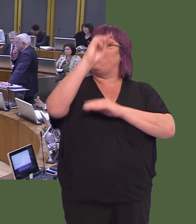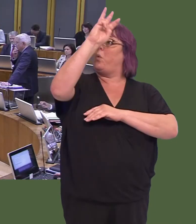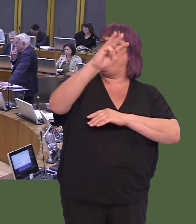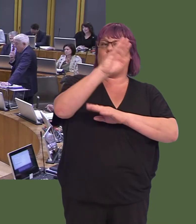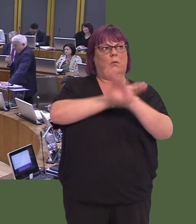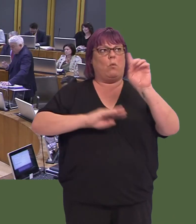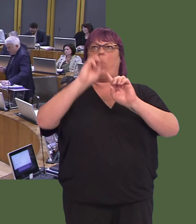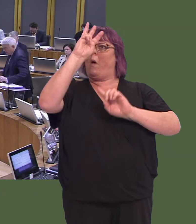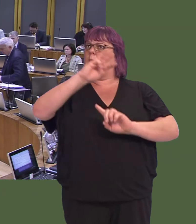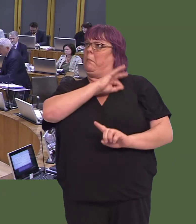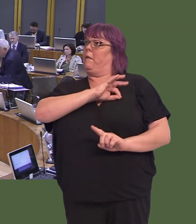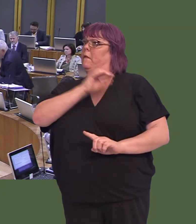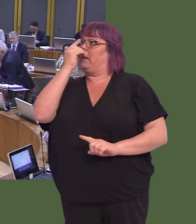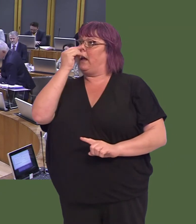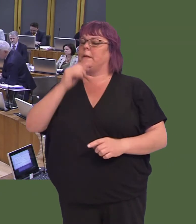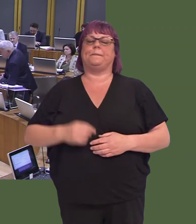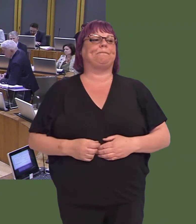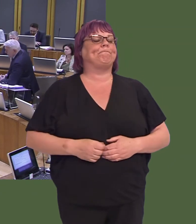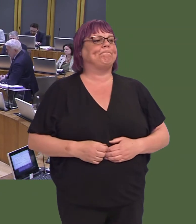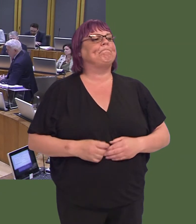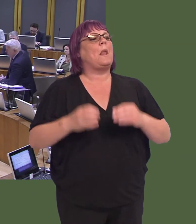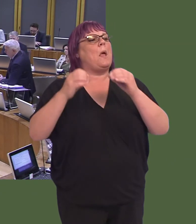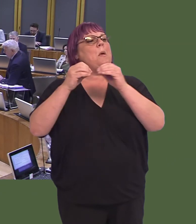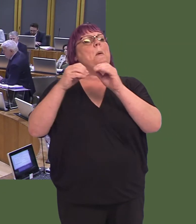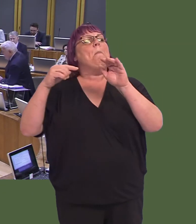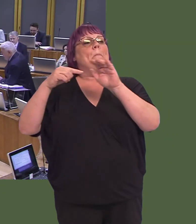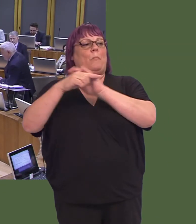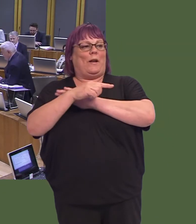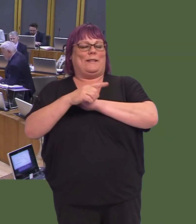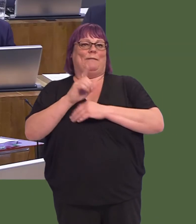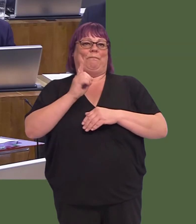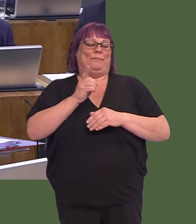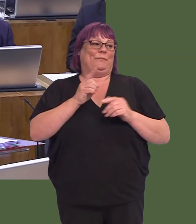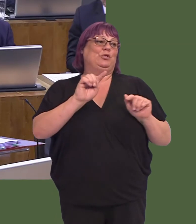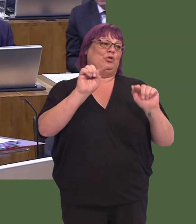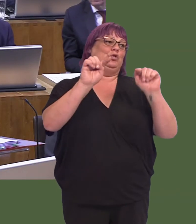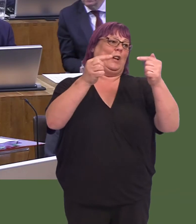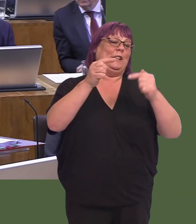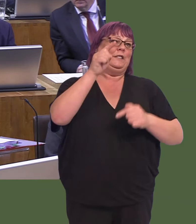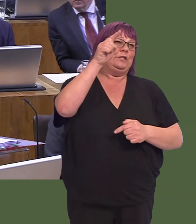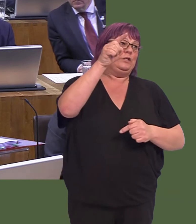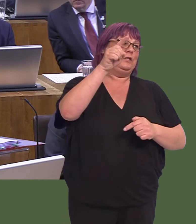Carwyn Jones AM: Mae Brexit yn her, wrth gwrs, i Gaergybi a'r porthladdoedd eraill fel Doc Penfro ac Abergwaun.